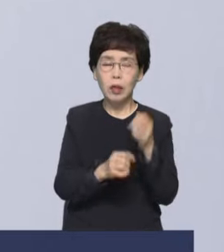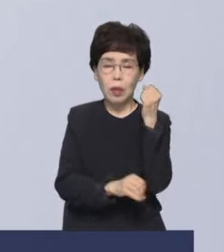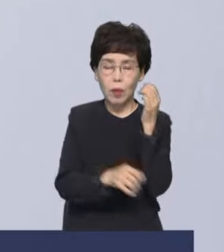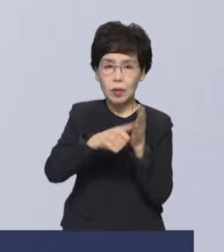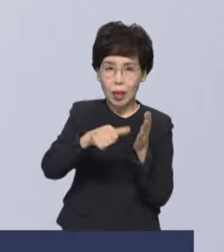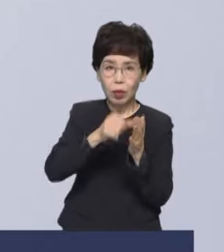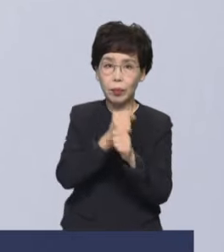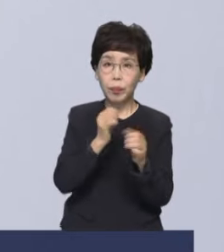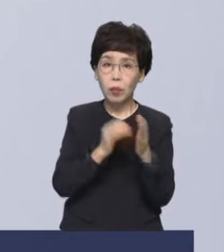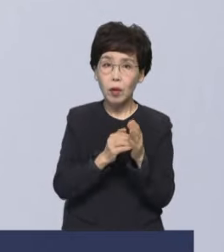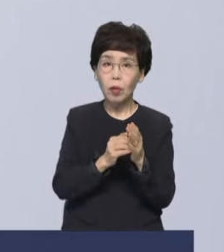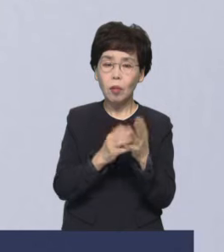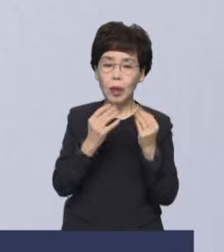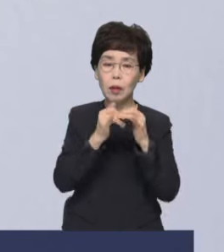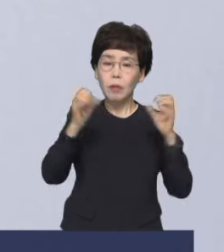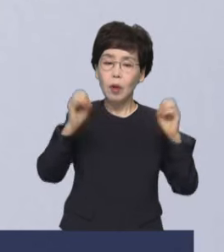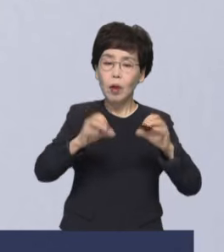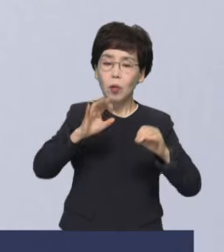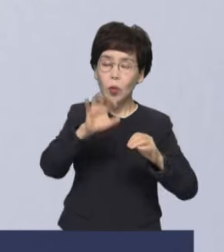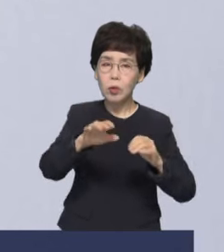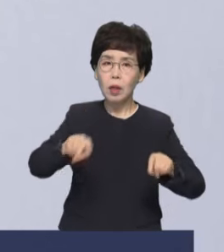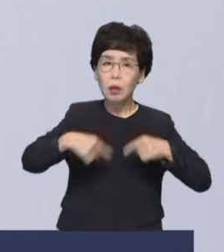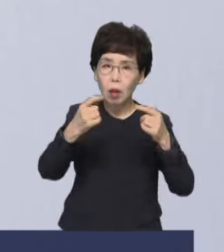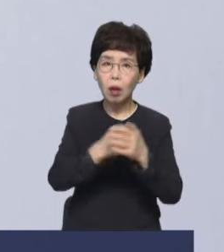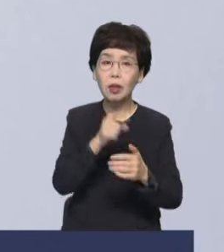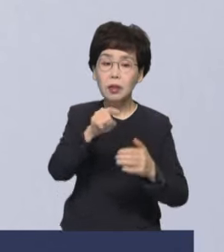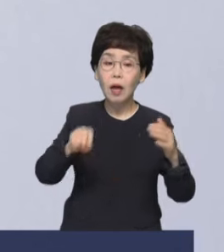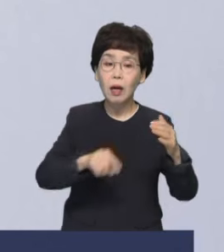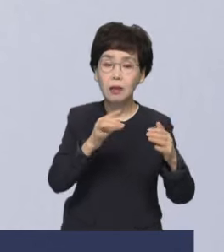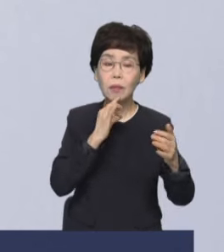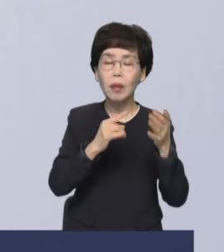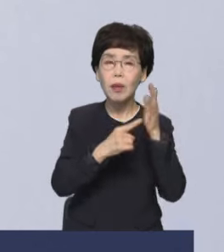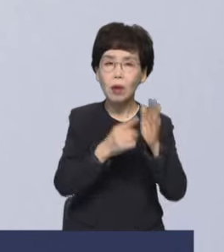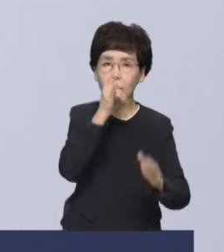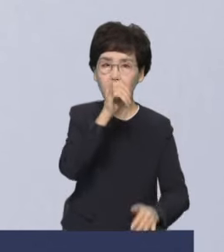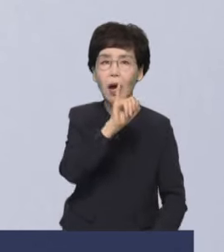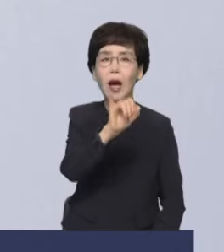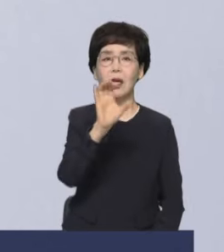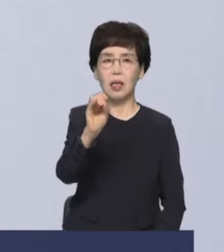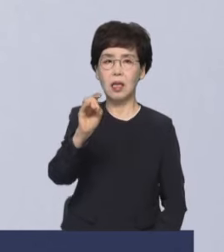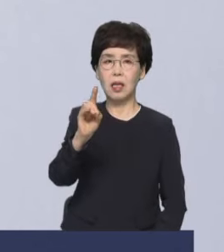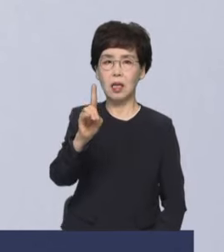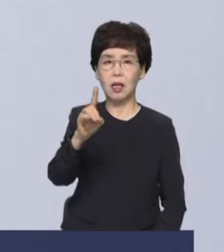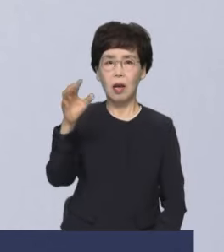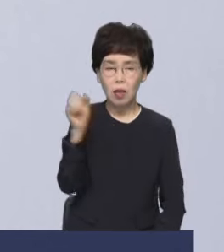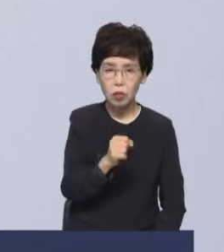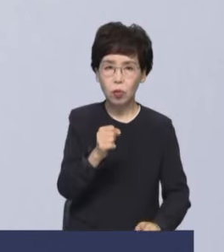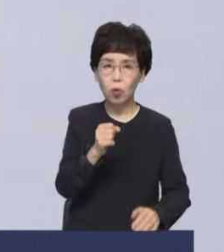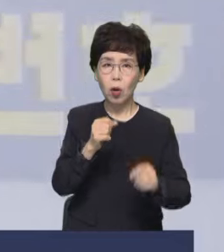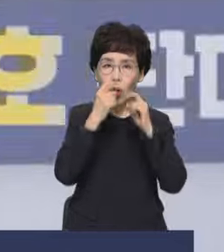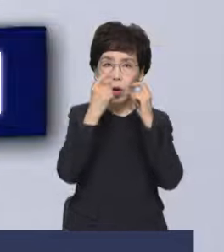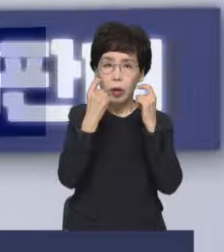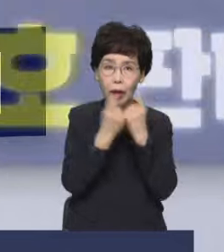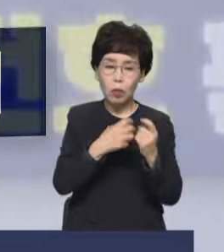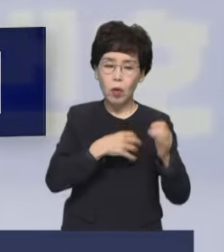오픈채팅방에 침투해 채팅방에만 적용되는 식별 ID에서 회원정보를 뽑아낸 것으로 나타났습니다. 두 정보를 결합해 오픈 채팅방에서